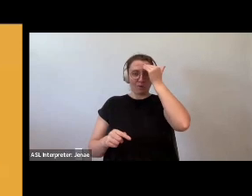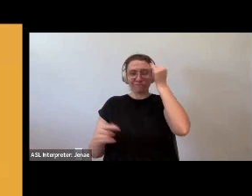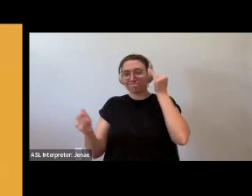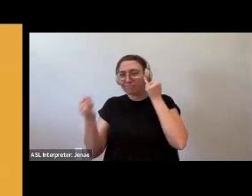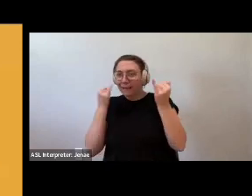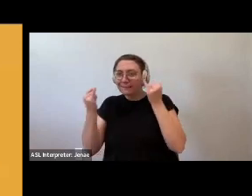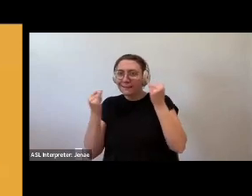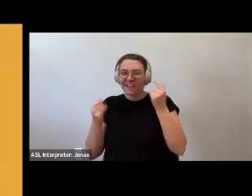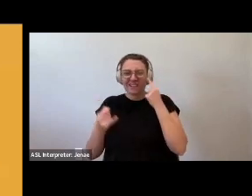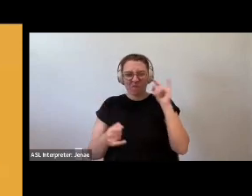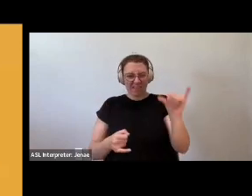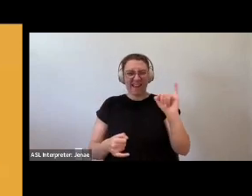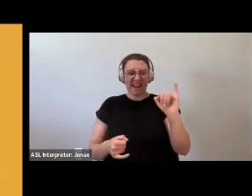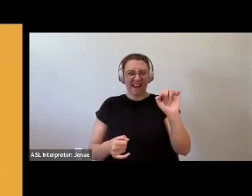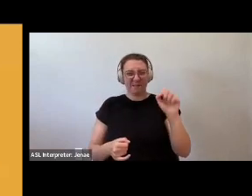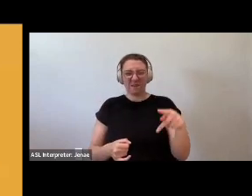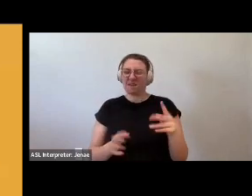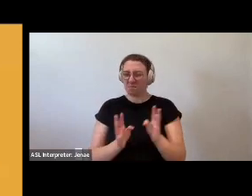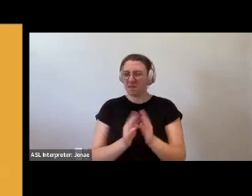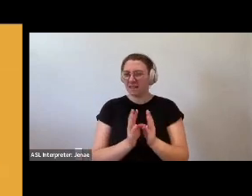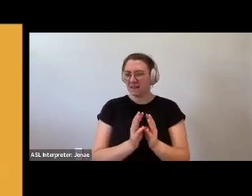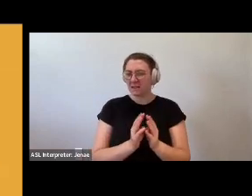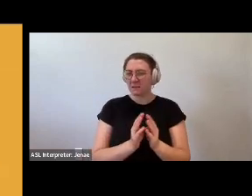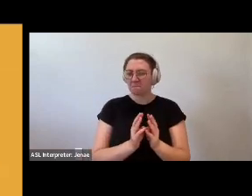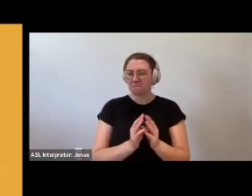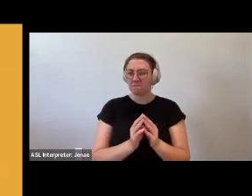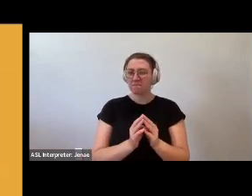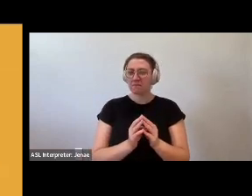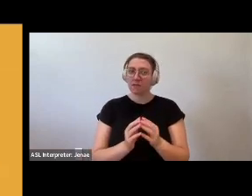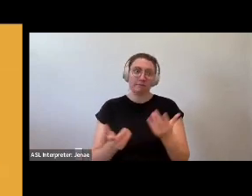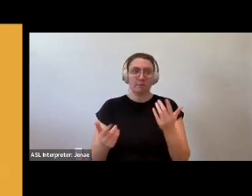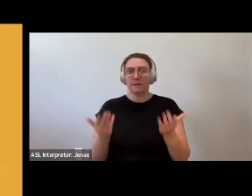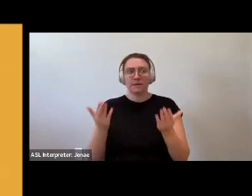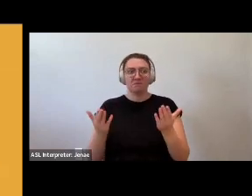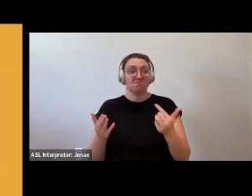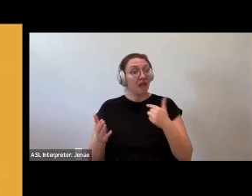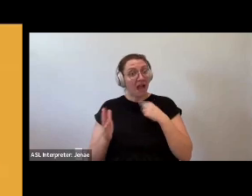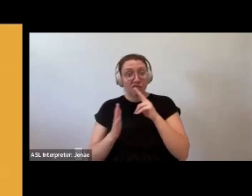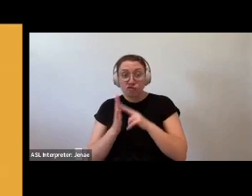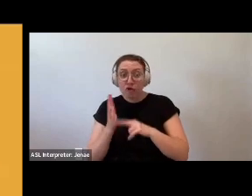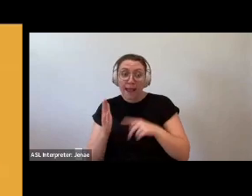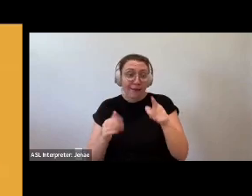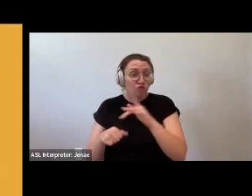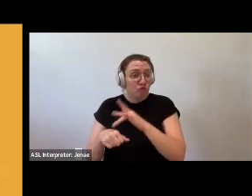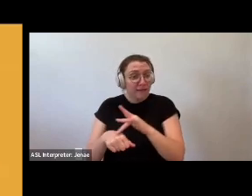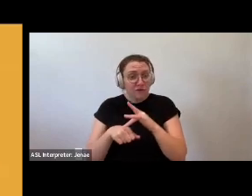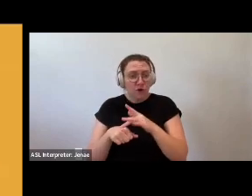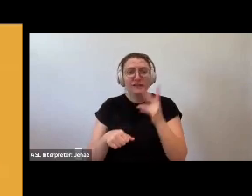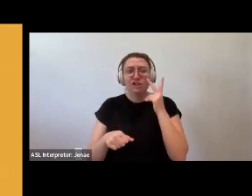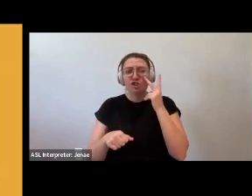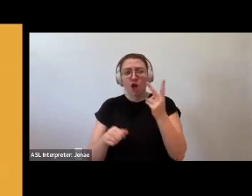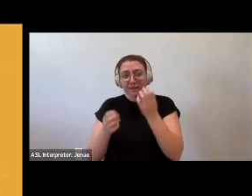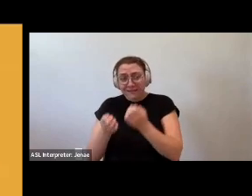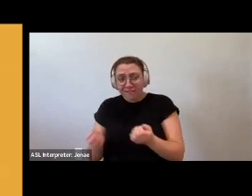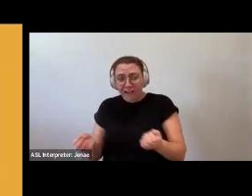la reunión del IEP. He leído este recurso. Vi este dispositivo. Parece que